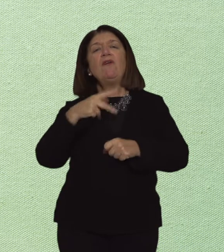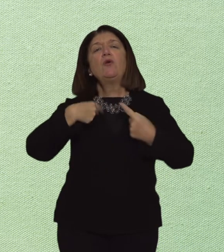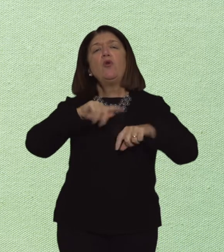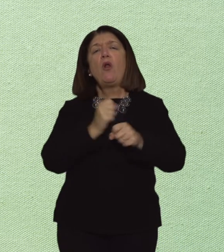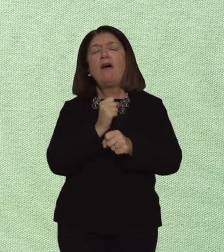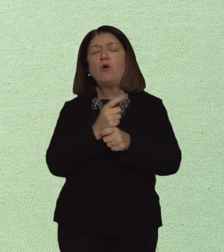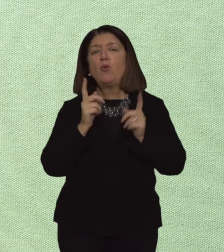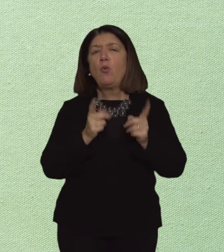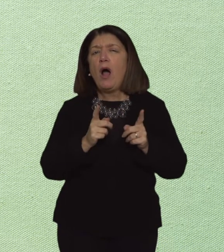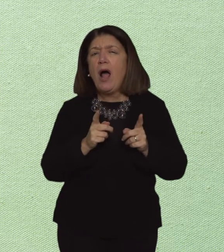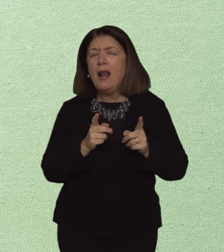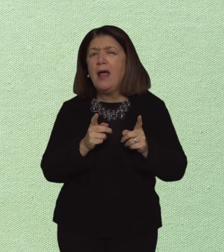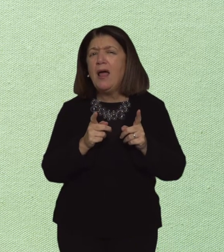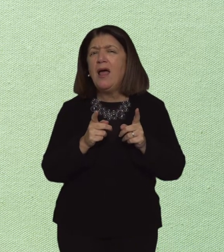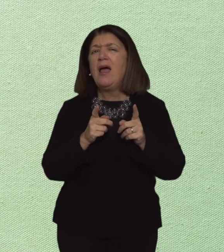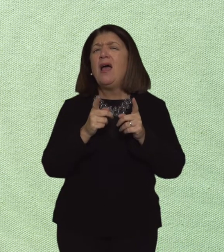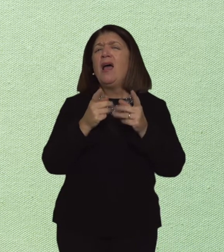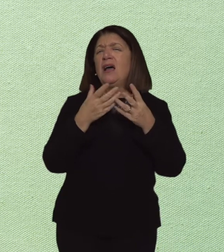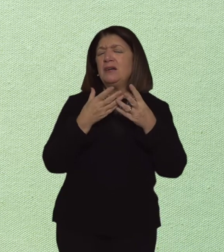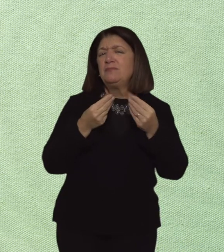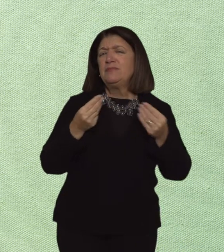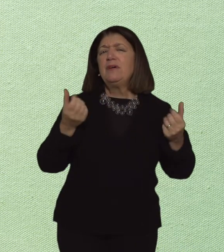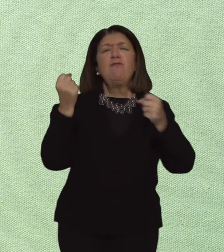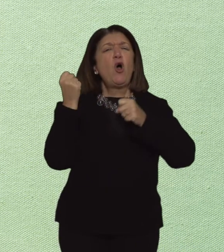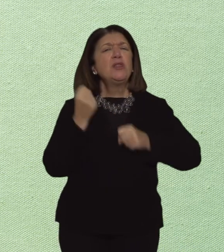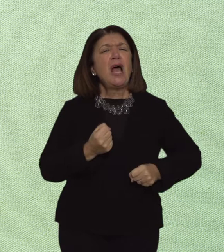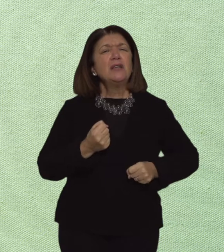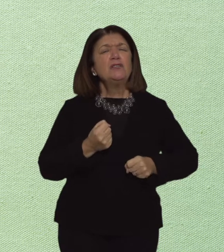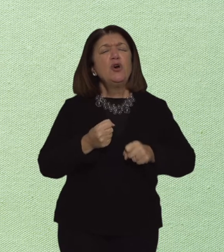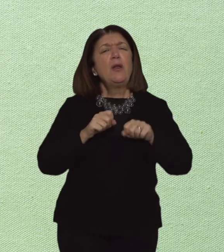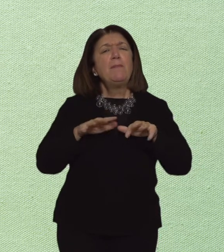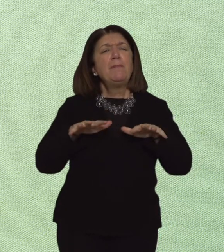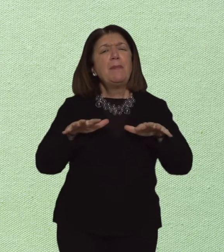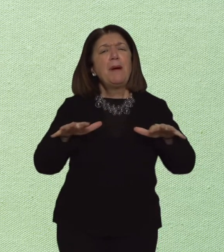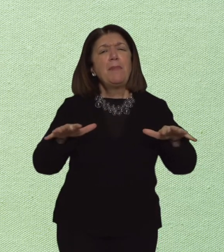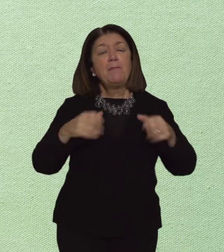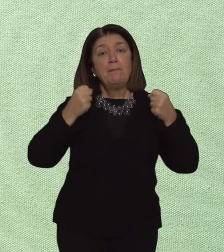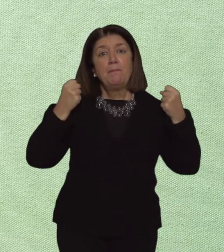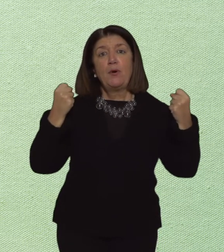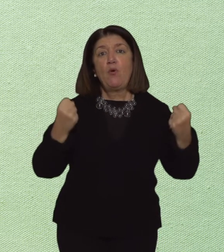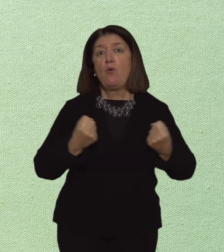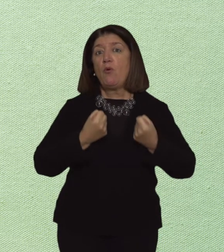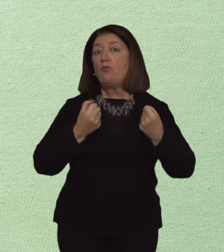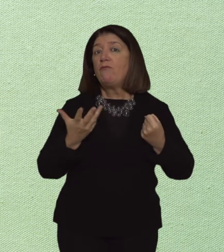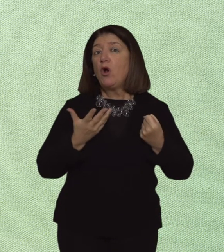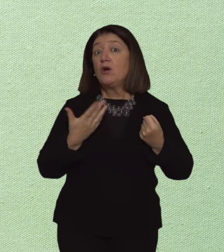missione per cui è nata la fondazione, è quello di promuovere la cultura della convivenza tra